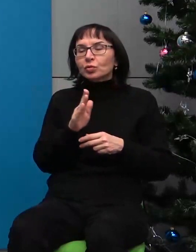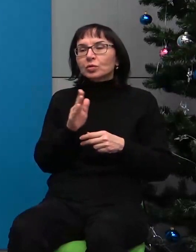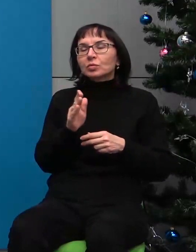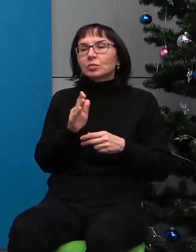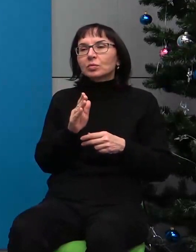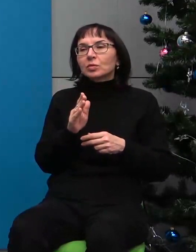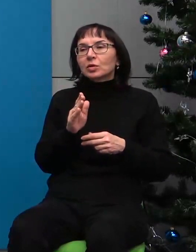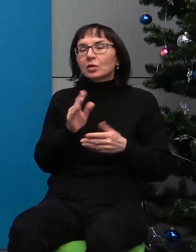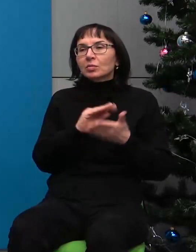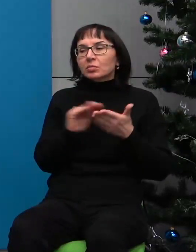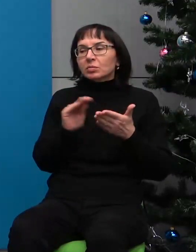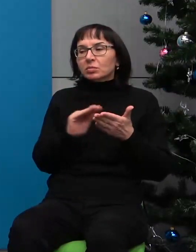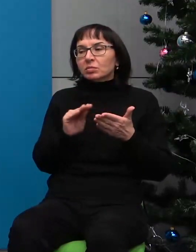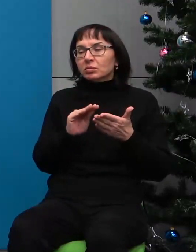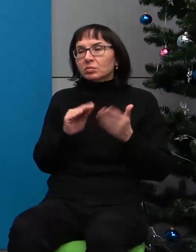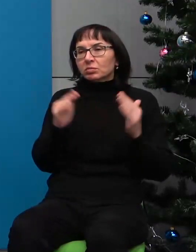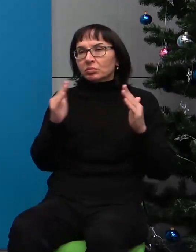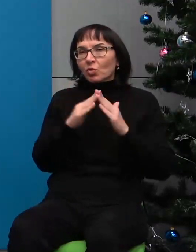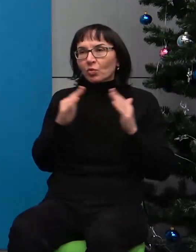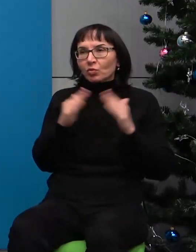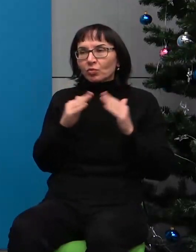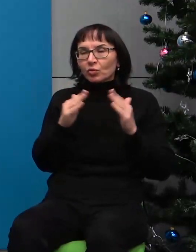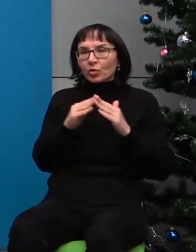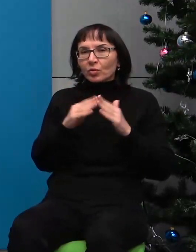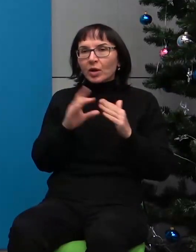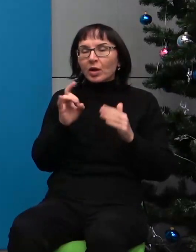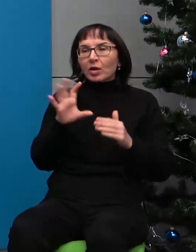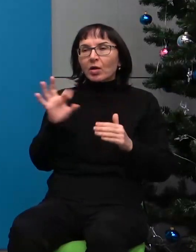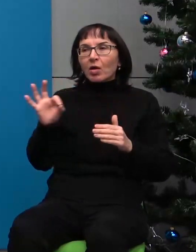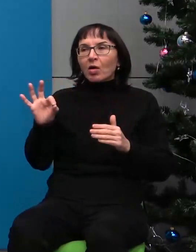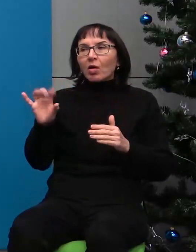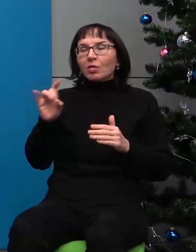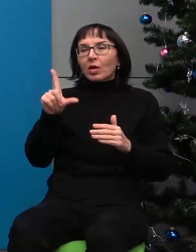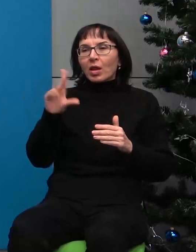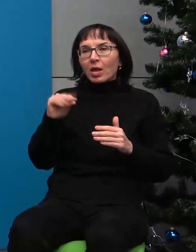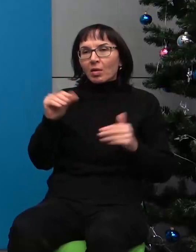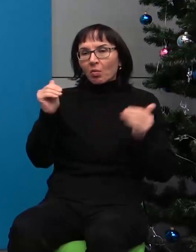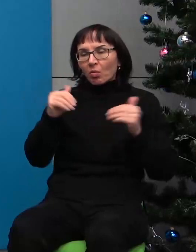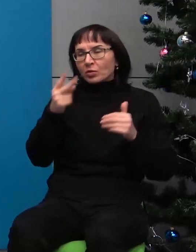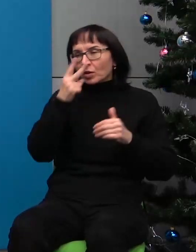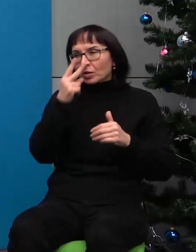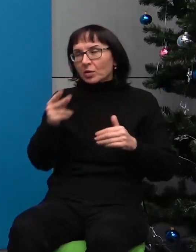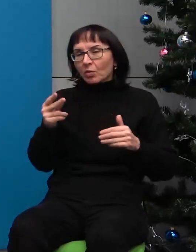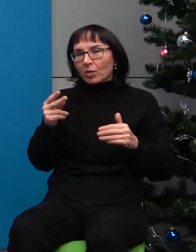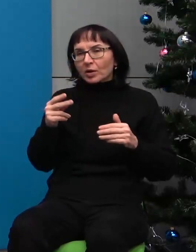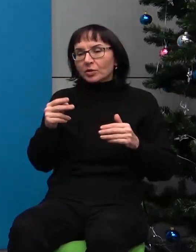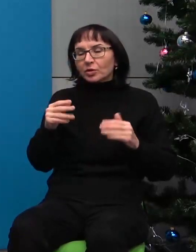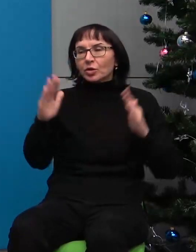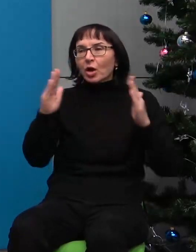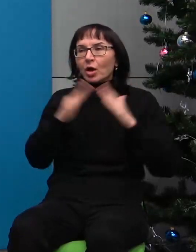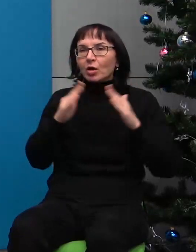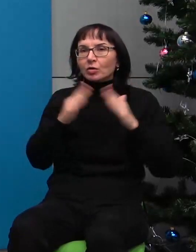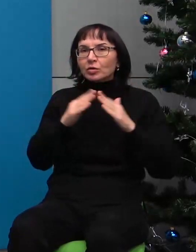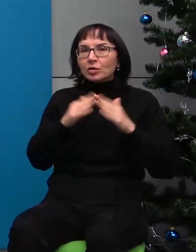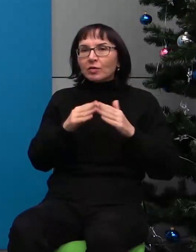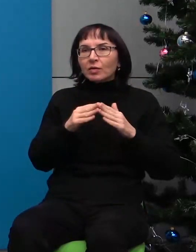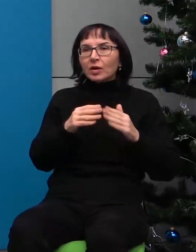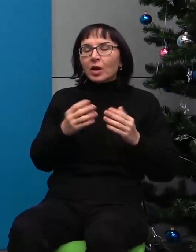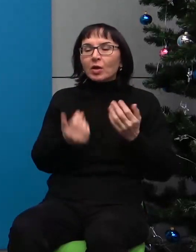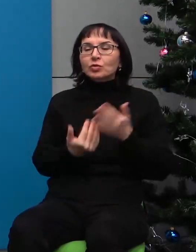Nawet na Google Street View mogą państwo wejść i zobaczyć tę willę. Porośnięta jest jabłkami, tam wszędzie rosną jabłka.